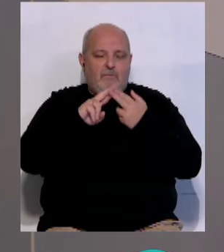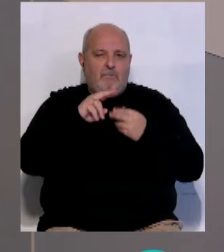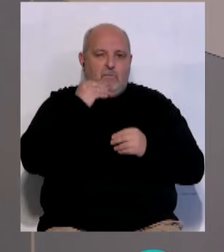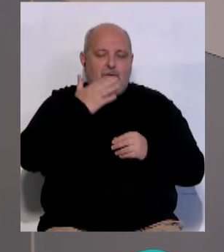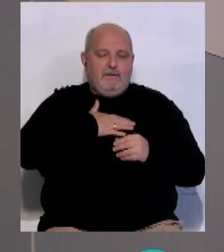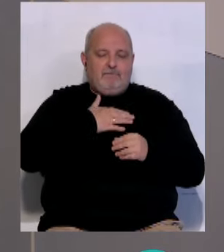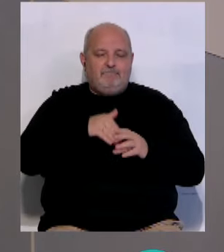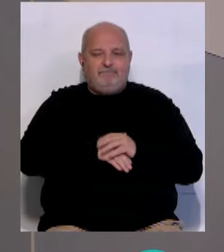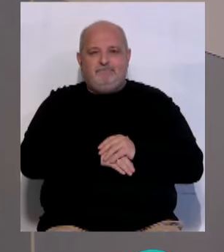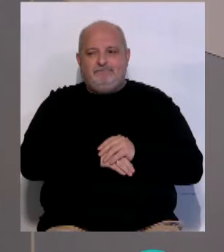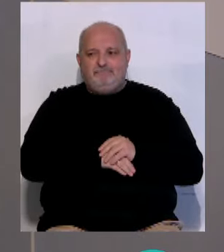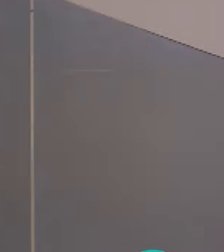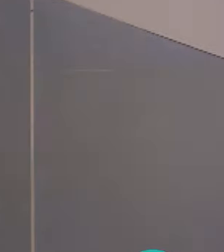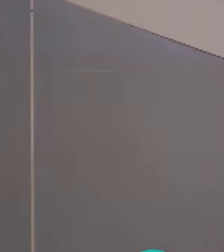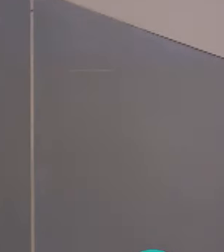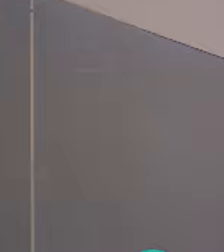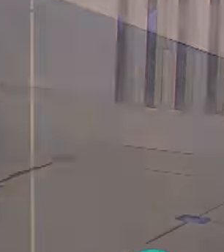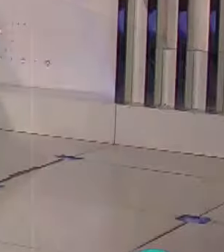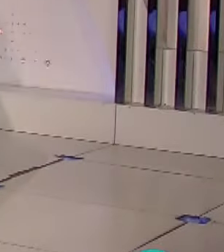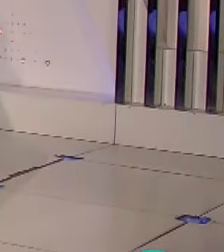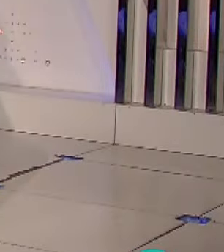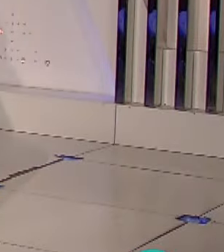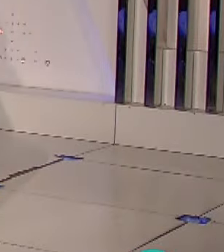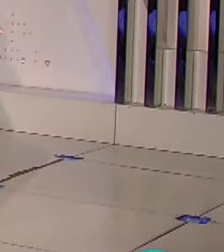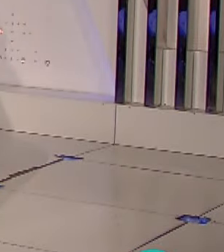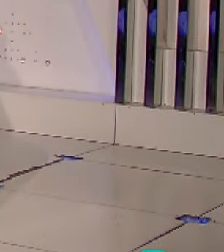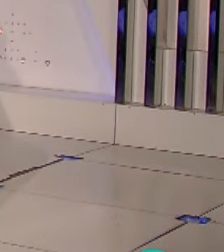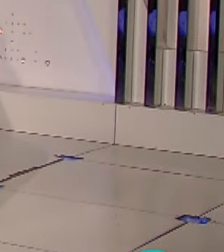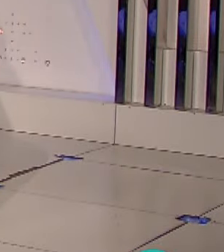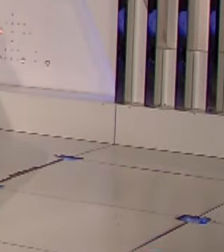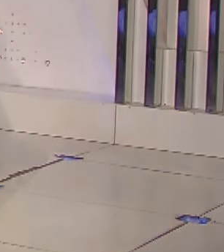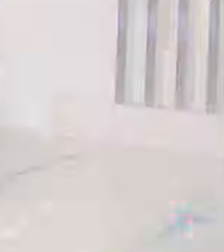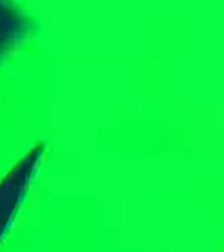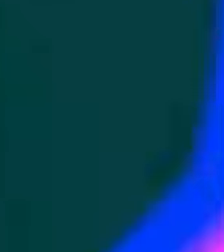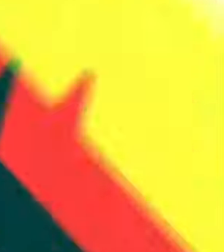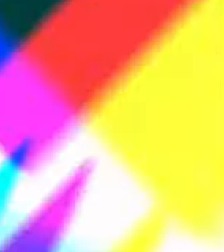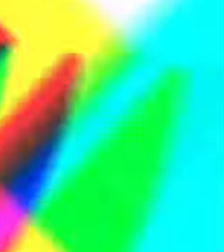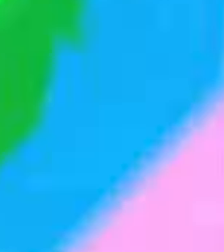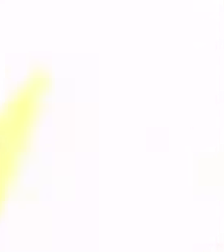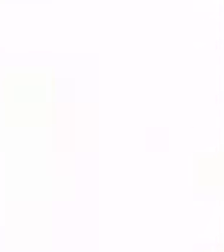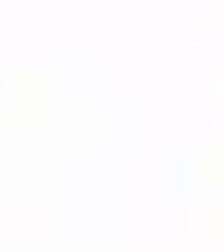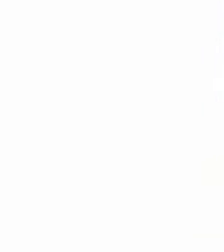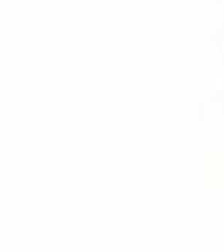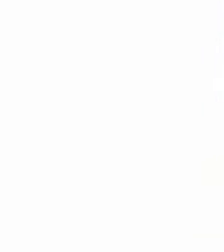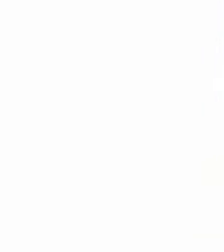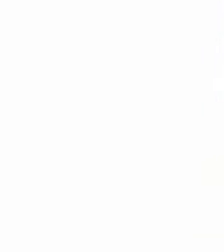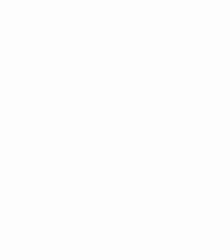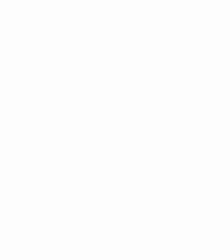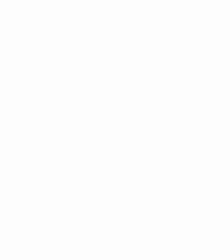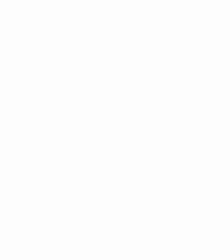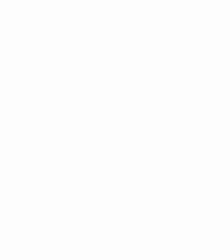tardes [Música]